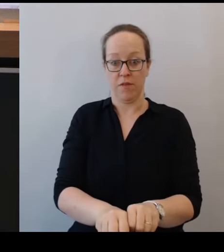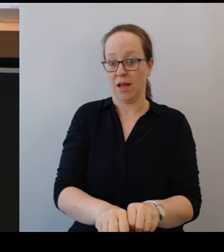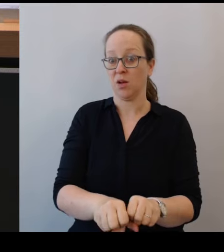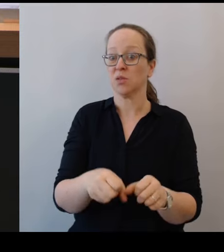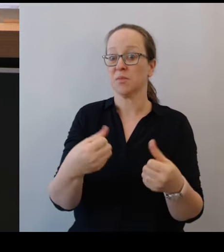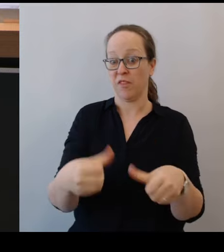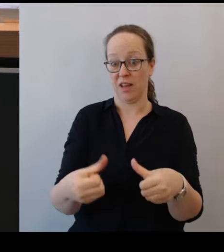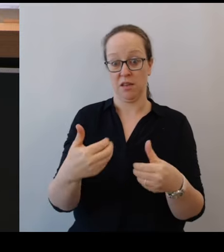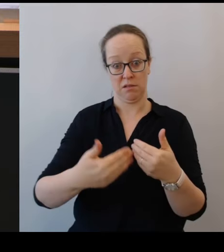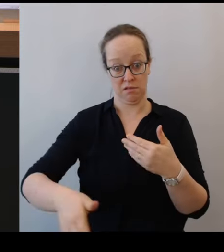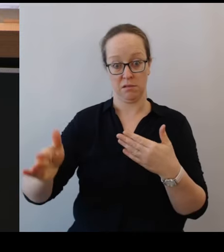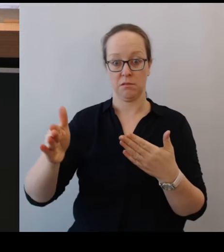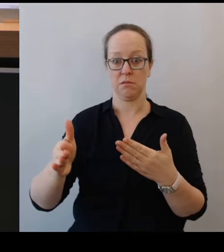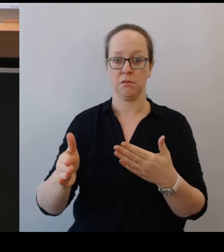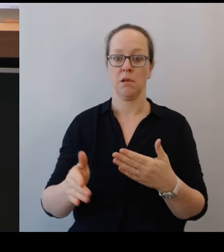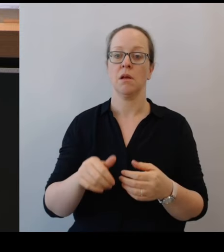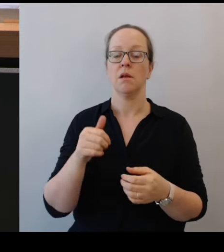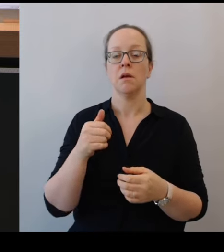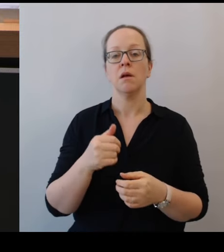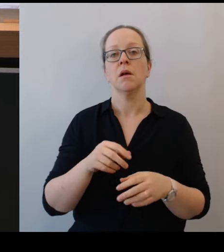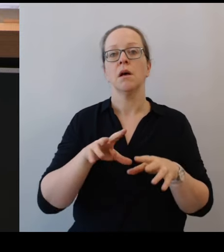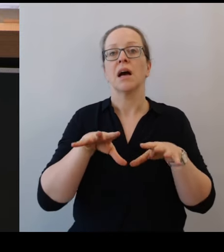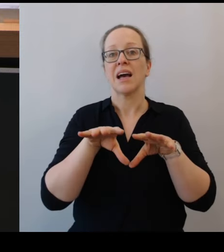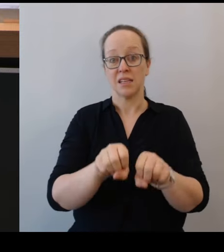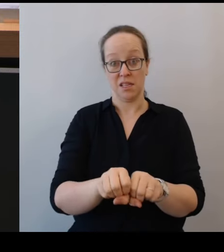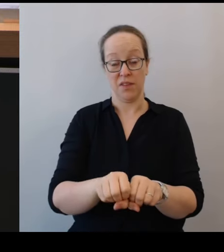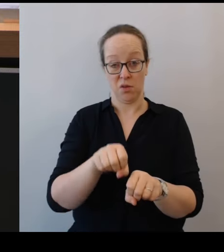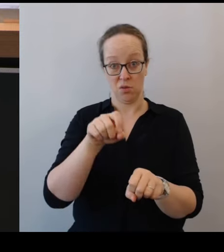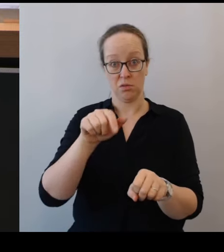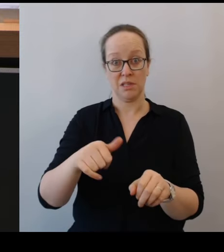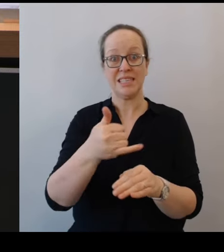Folgejahr gibt, hat der Dehoga den Hotels bereits mitgeteilt, dass